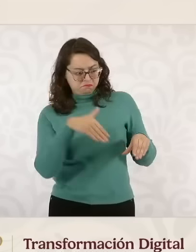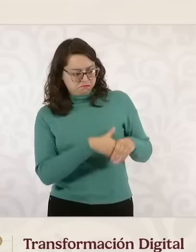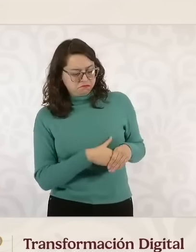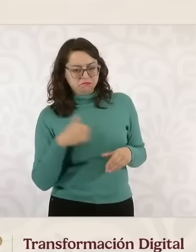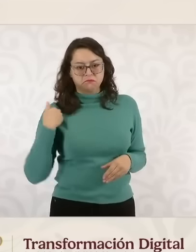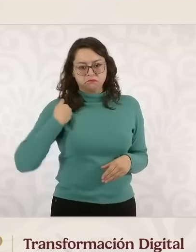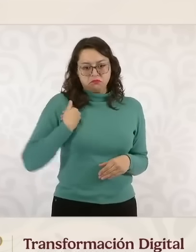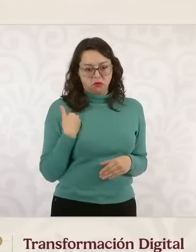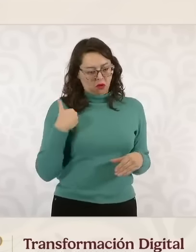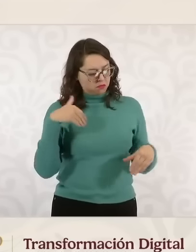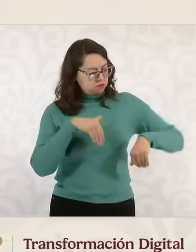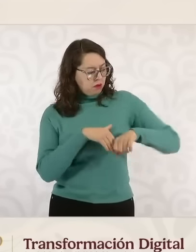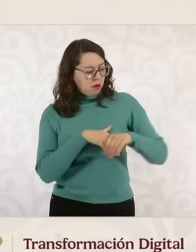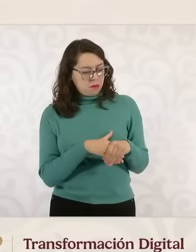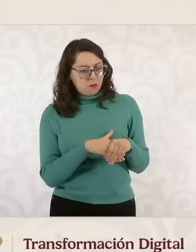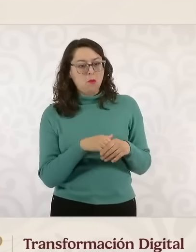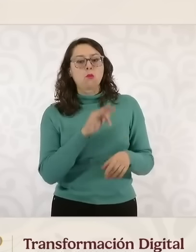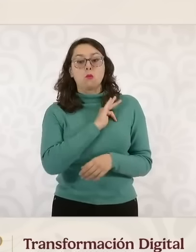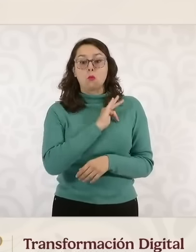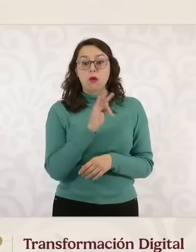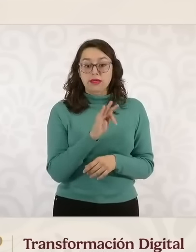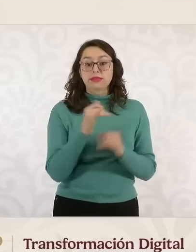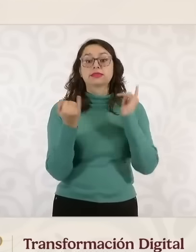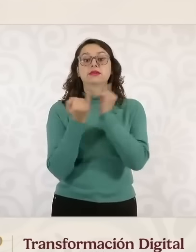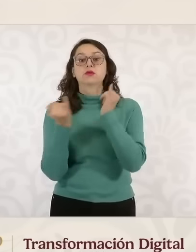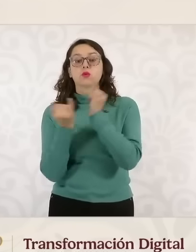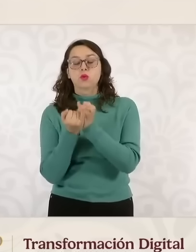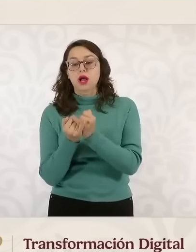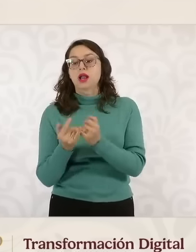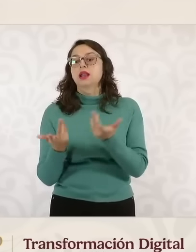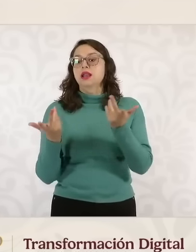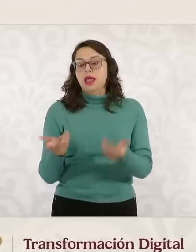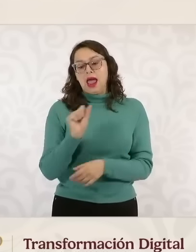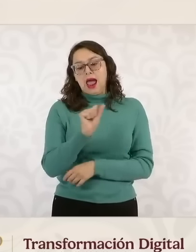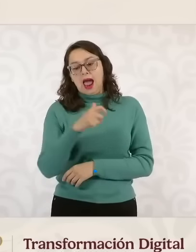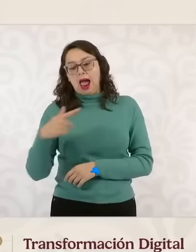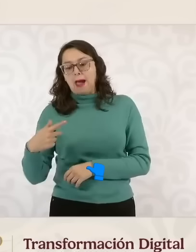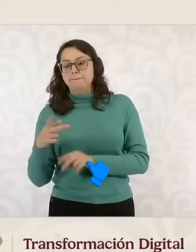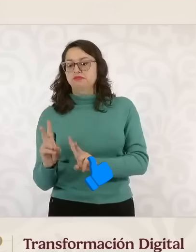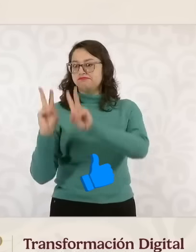bolsa a cualquier lugar y una versión digital que va a salir en la aplicación eh a partir del mes de